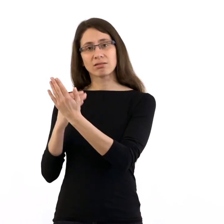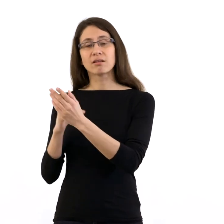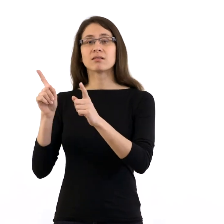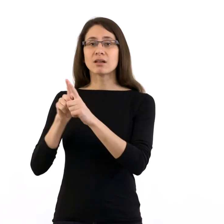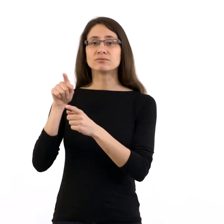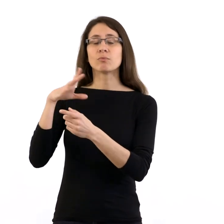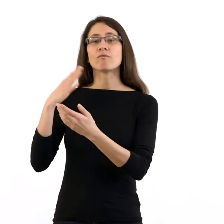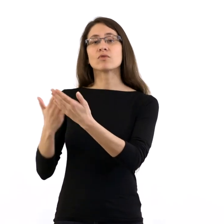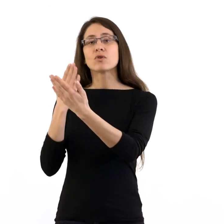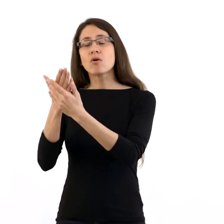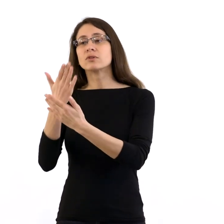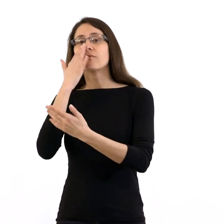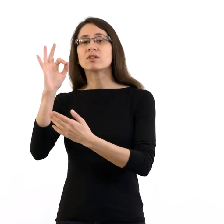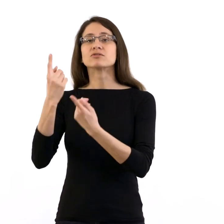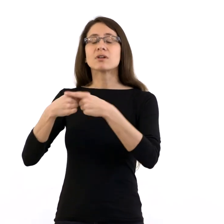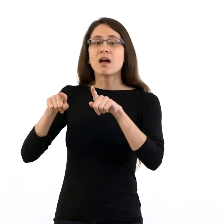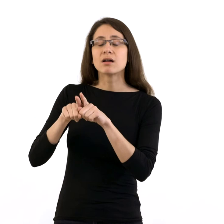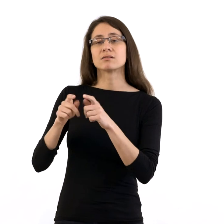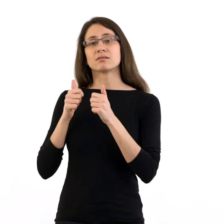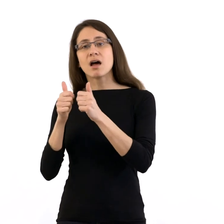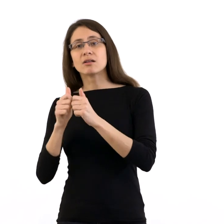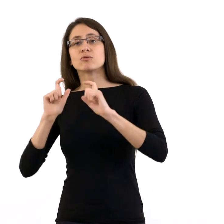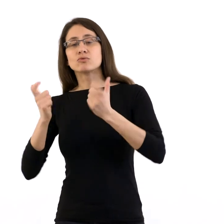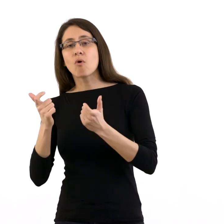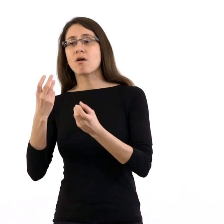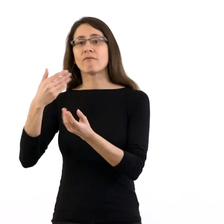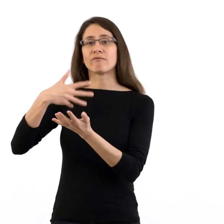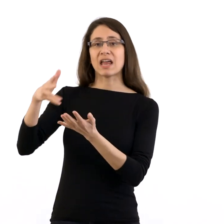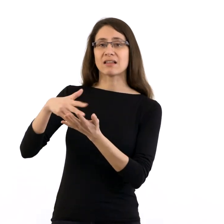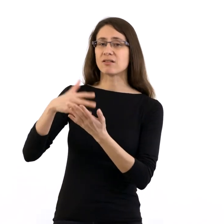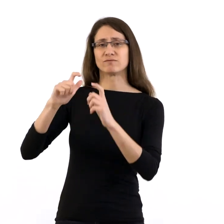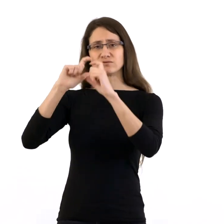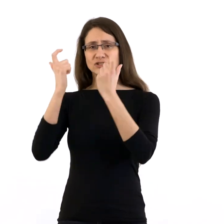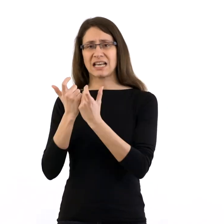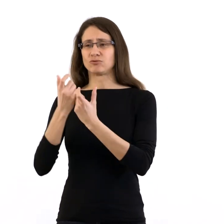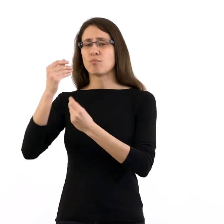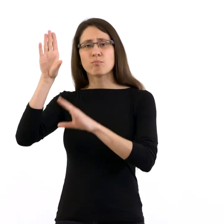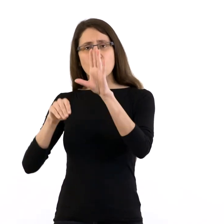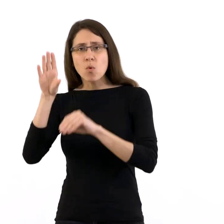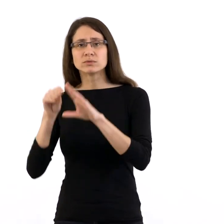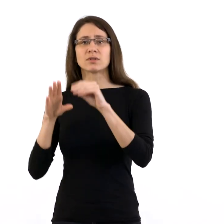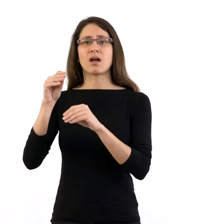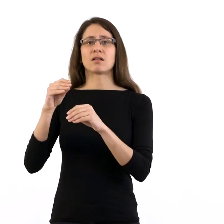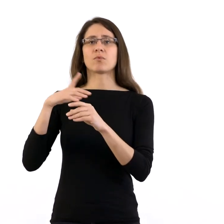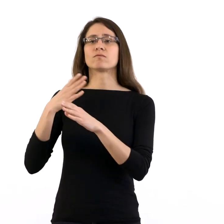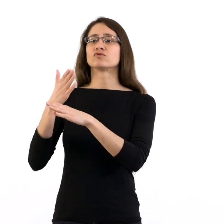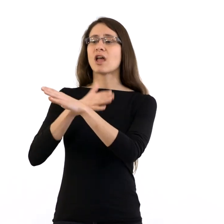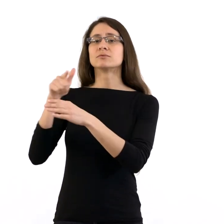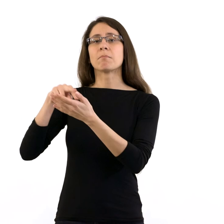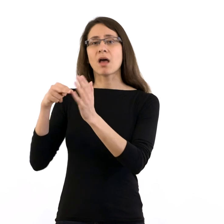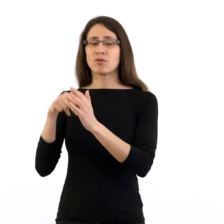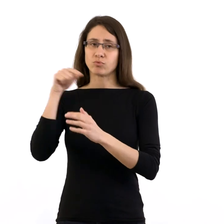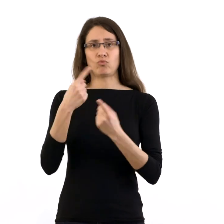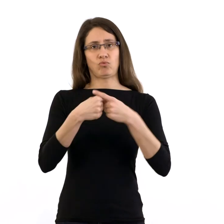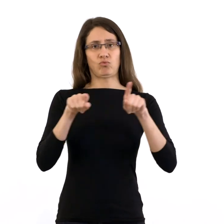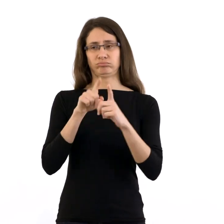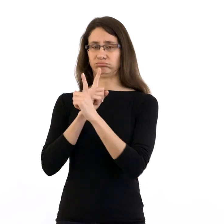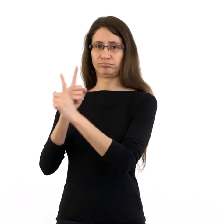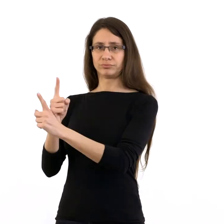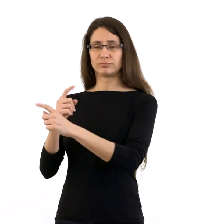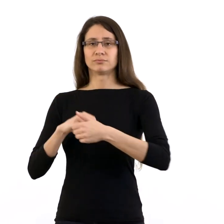realizacja założonych wskaźników oraz wydatkowania środków/ponoszenia kosztów zgodnie z zaplanowanym budżetem.